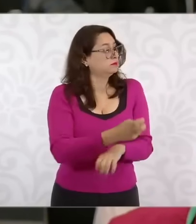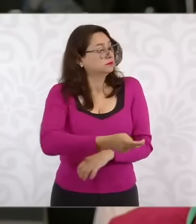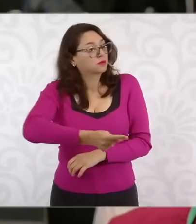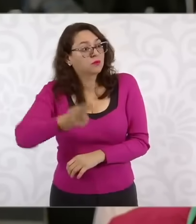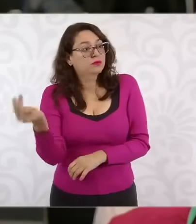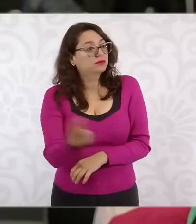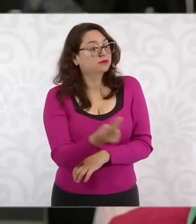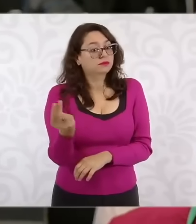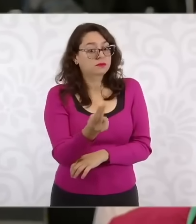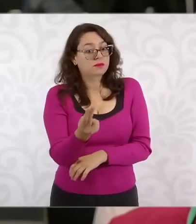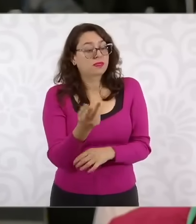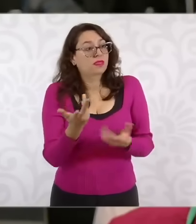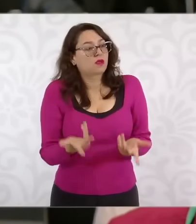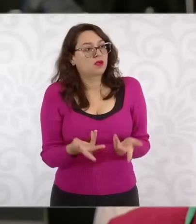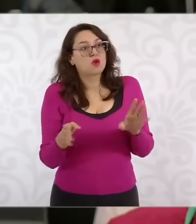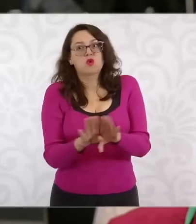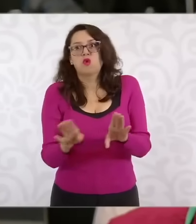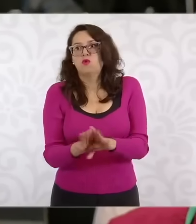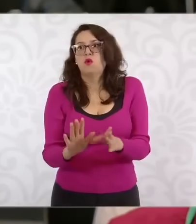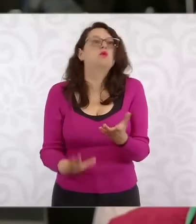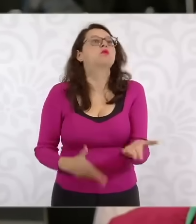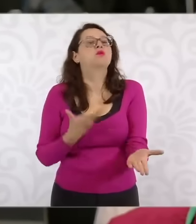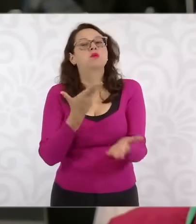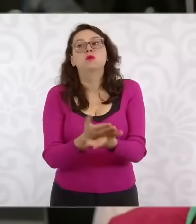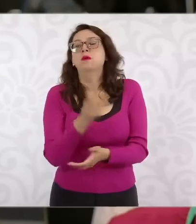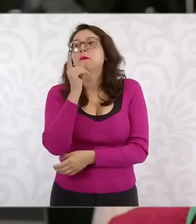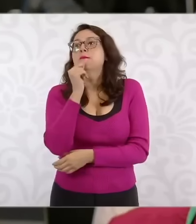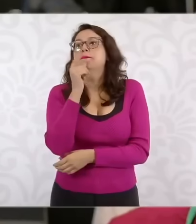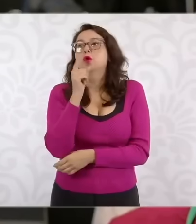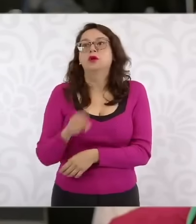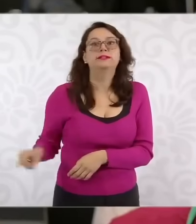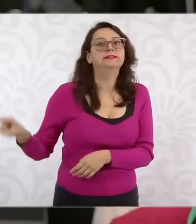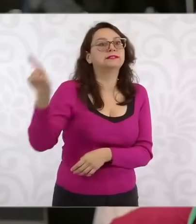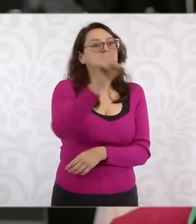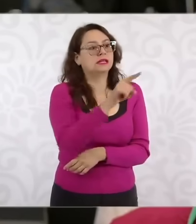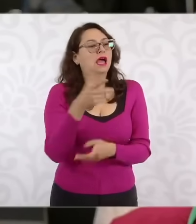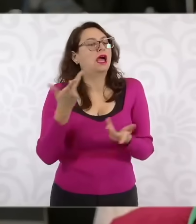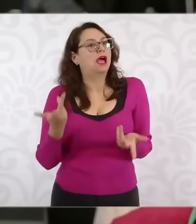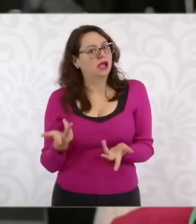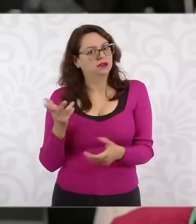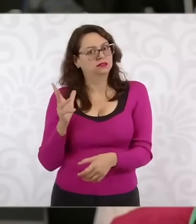plantea algo distinto para reforzar esas policías más allá de entregar patrullas o la capacitación